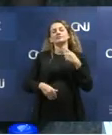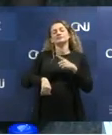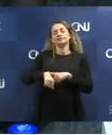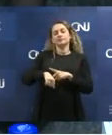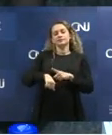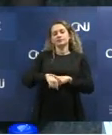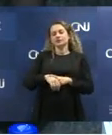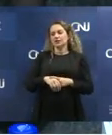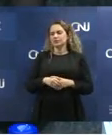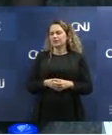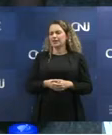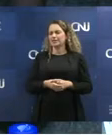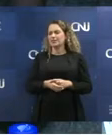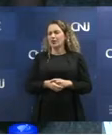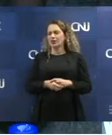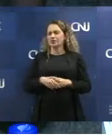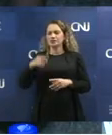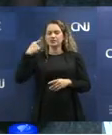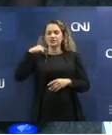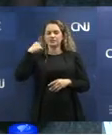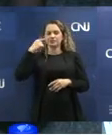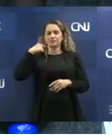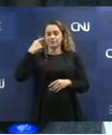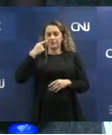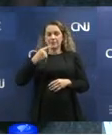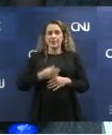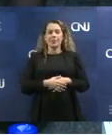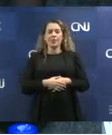que, em cumprimento pela sustentação oral e também